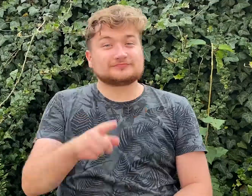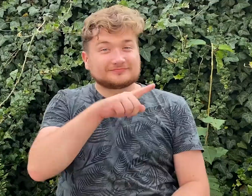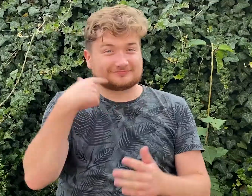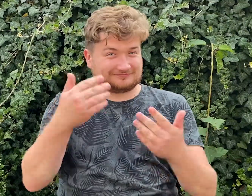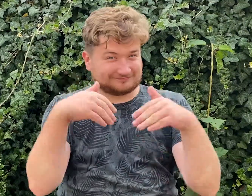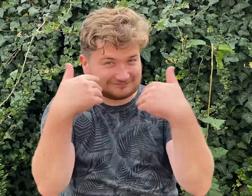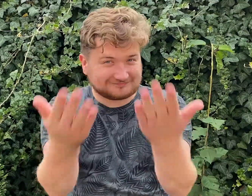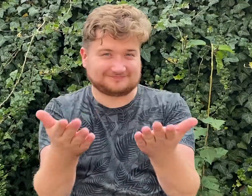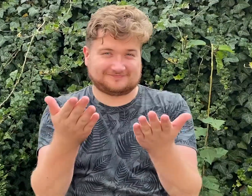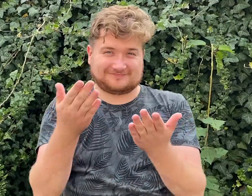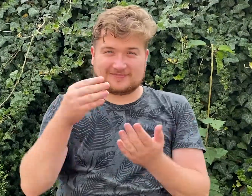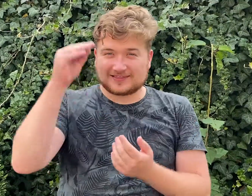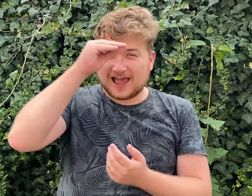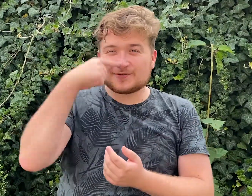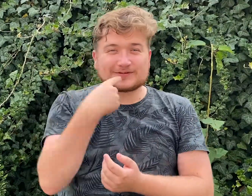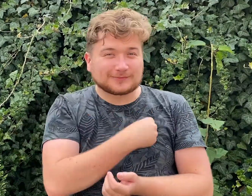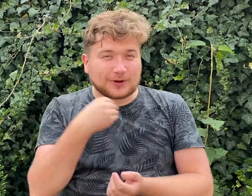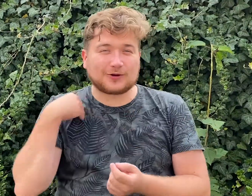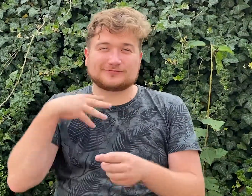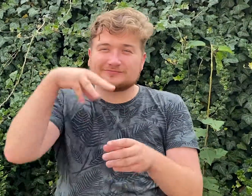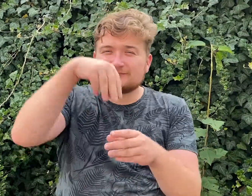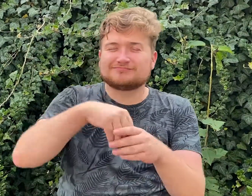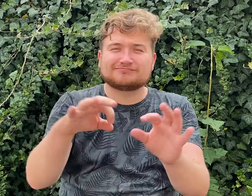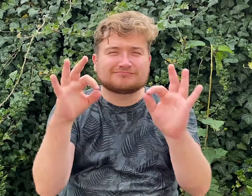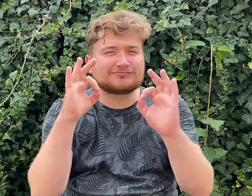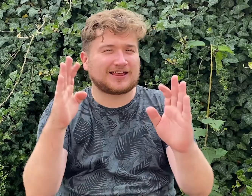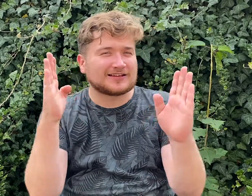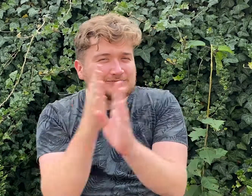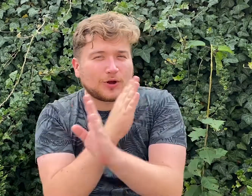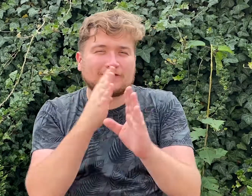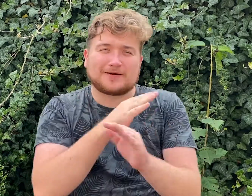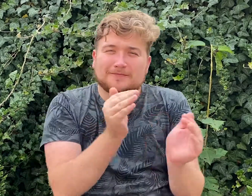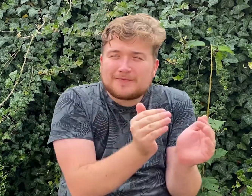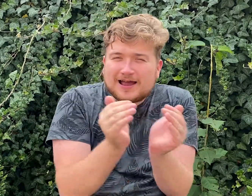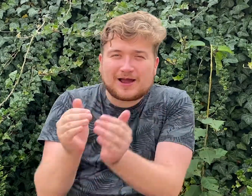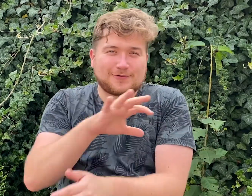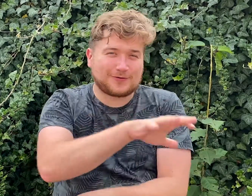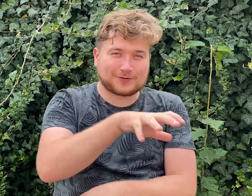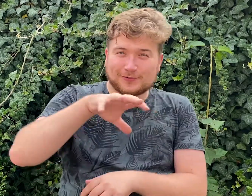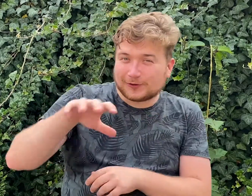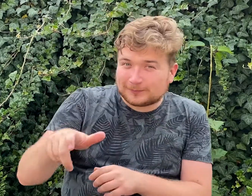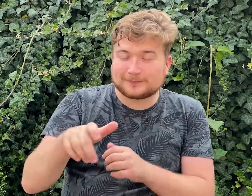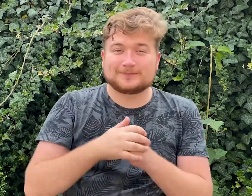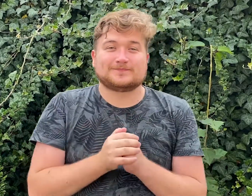Zapewniamy naukę języka polskiego w miłej atmosferze, w dwóch małych grupach.